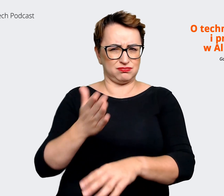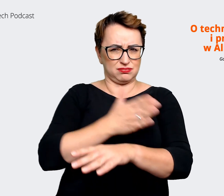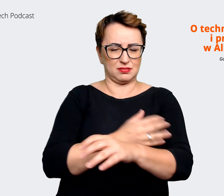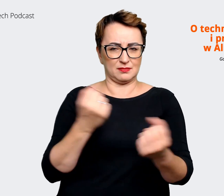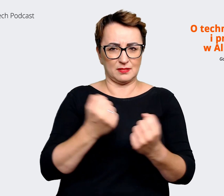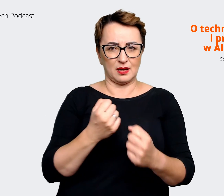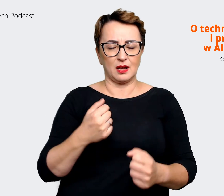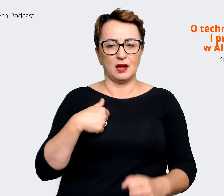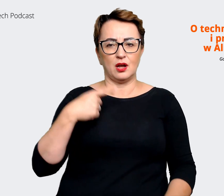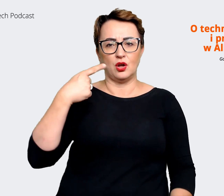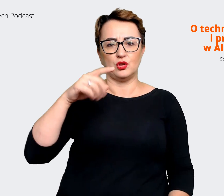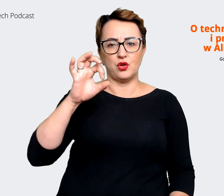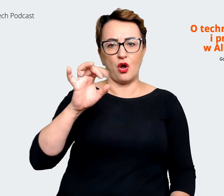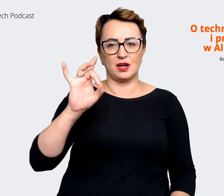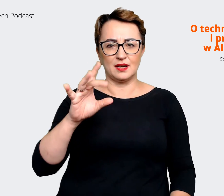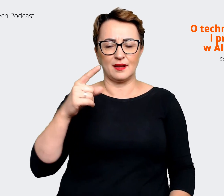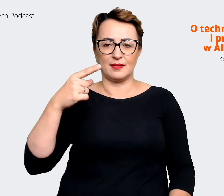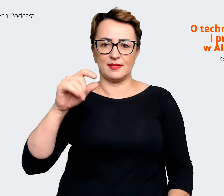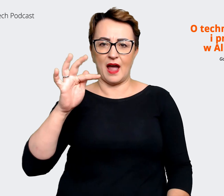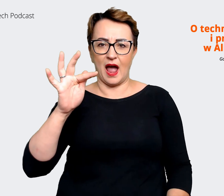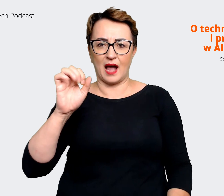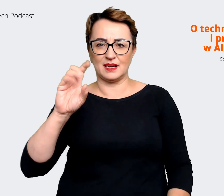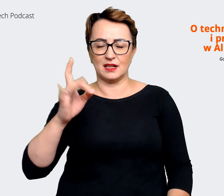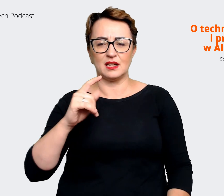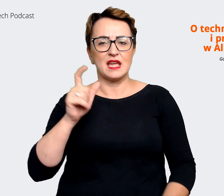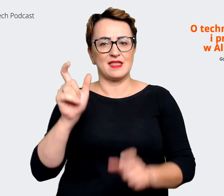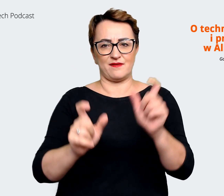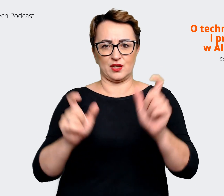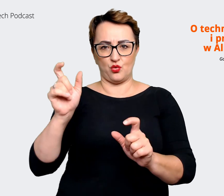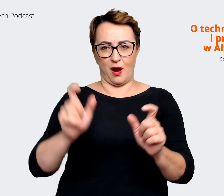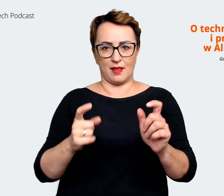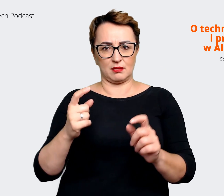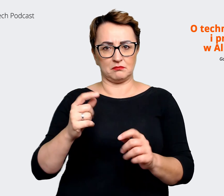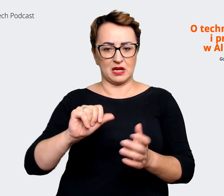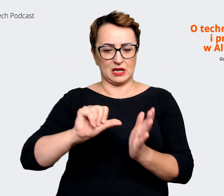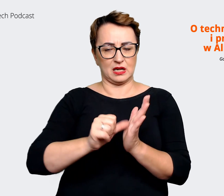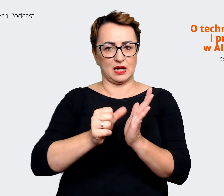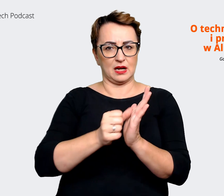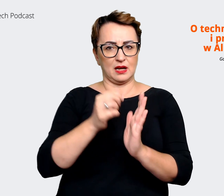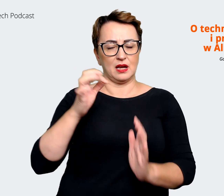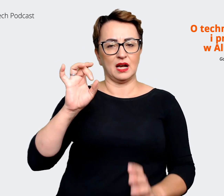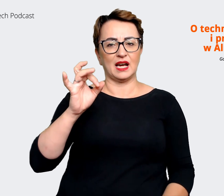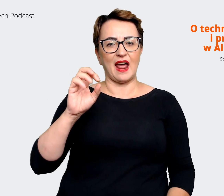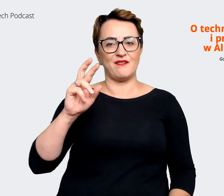sobie dog tagi takie grawerowane, indywidualne, które mam po dzień dzisiejszy. Duży sentyment.